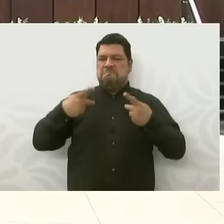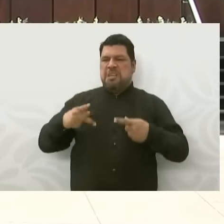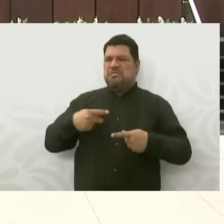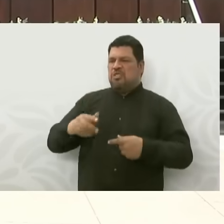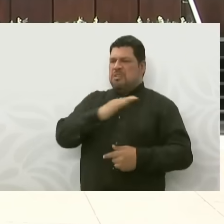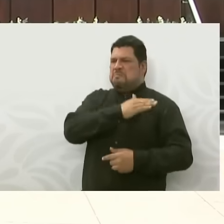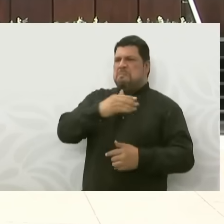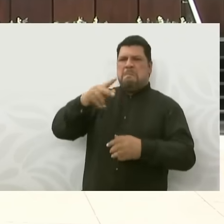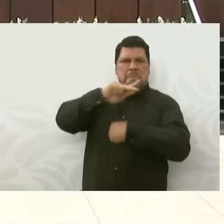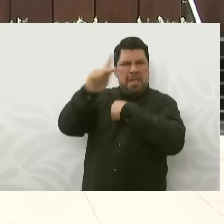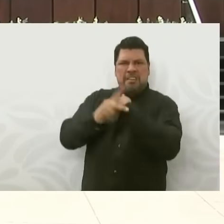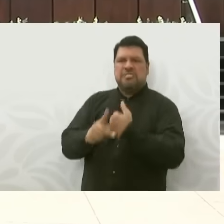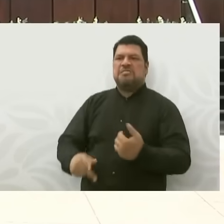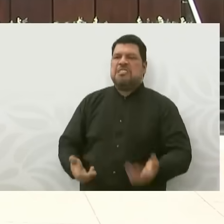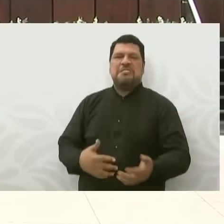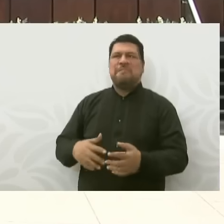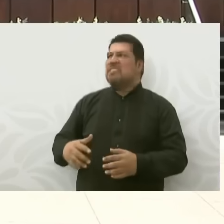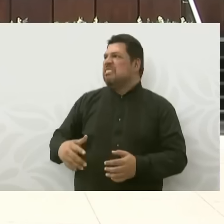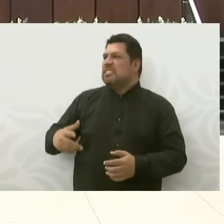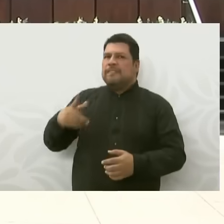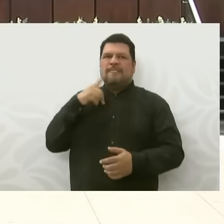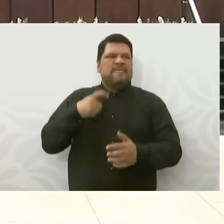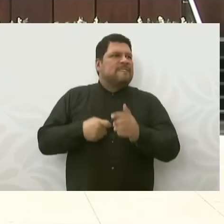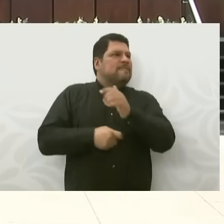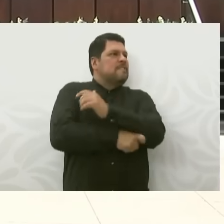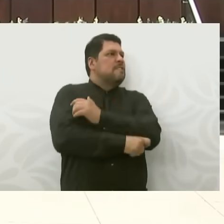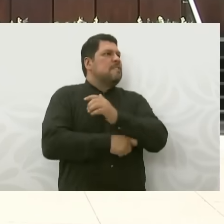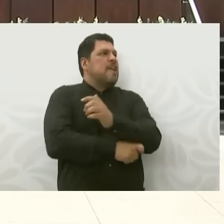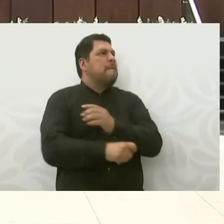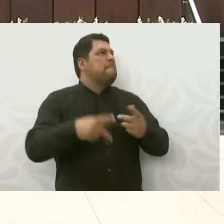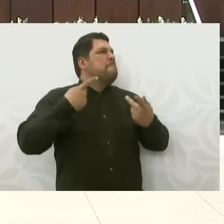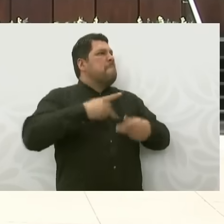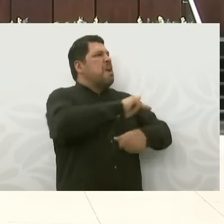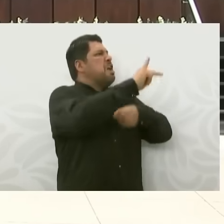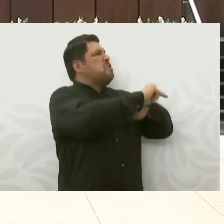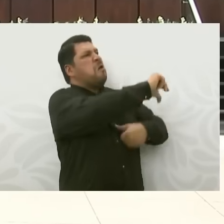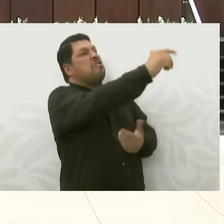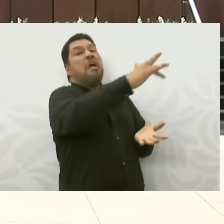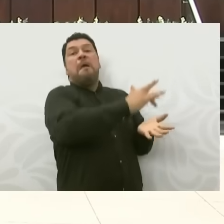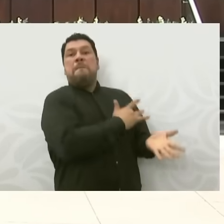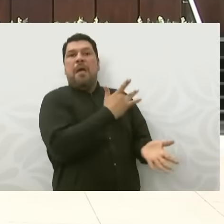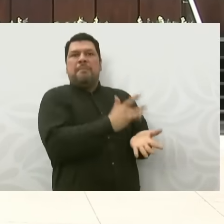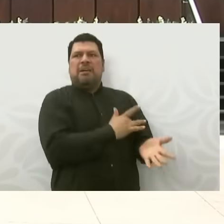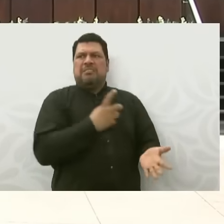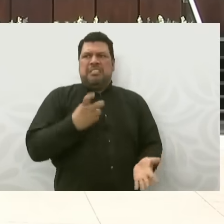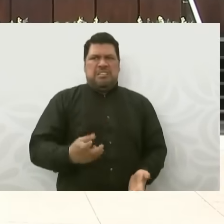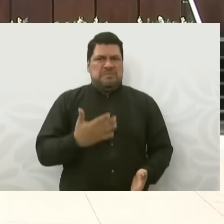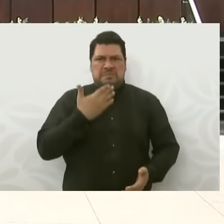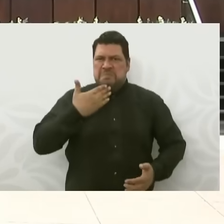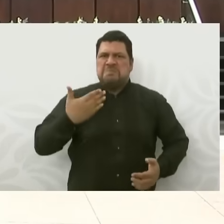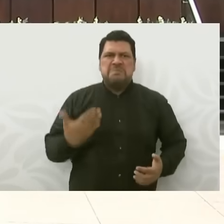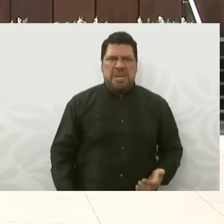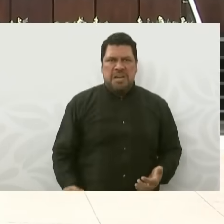están a favor de ir a buscar ayuda al extranjero para resolver los problemas internos en nuestro